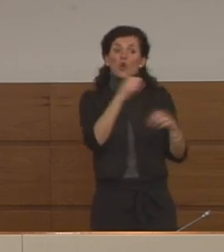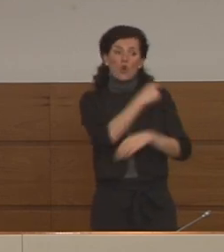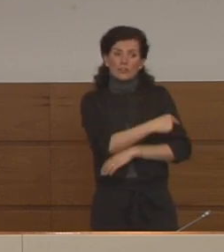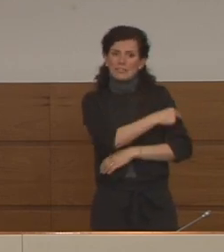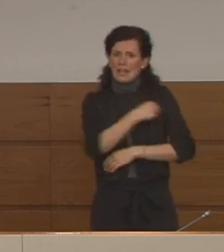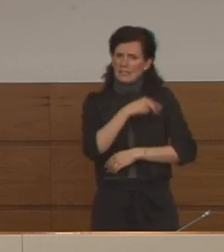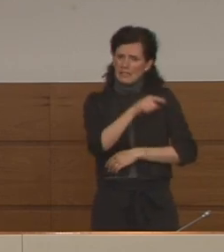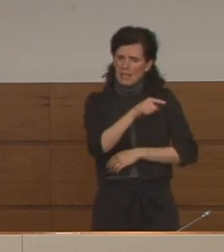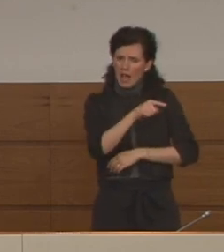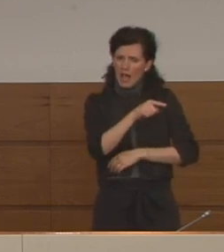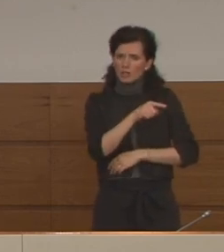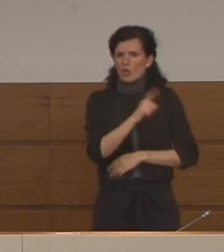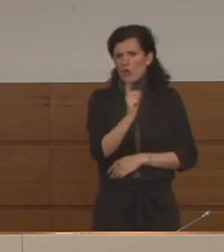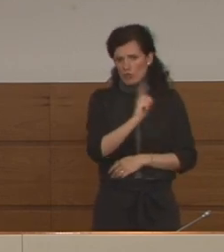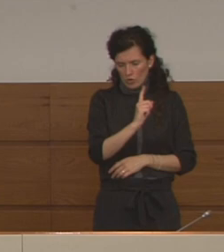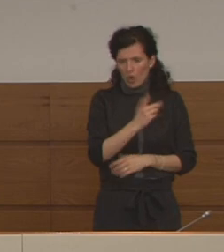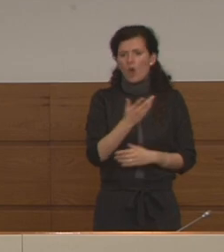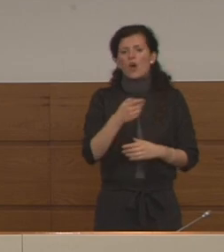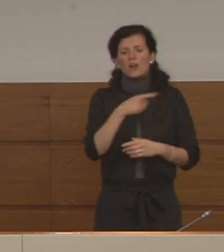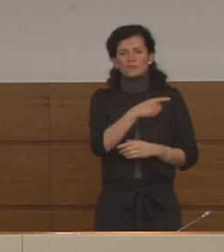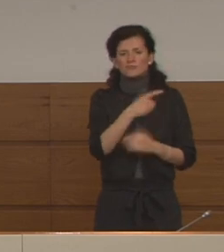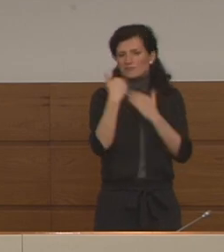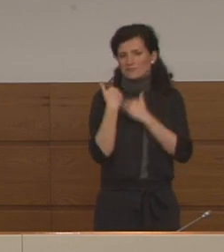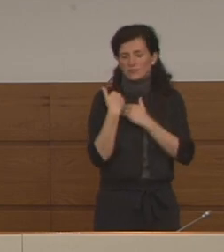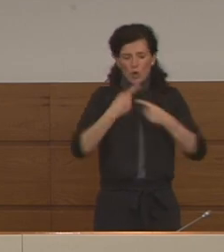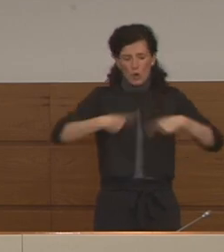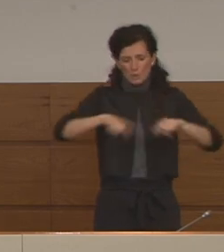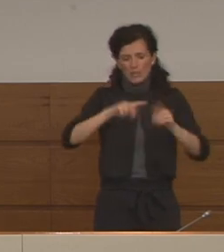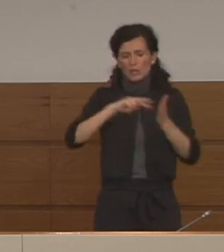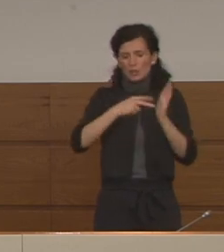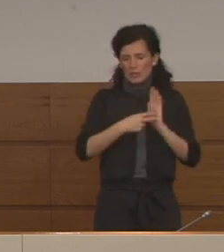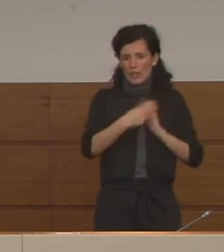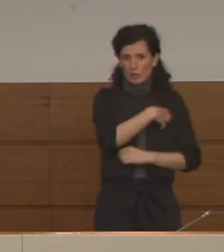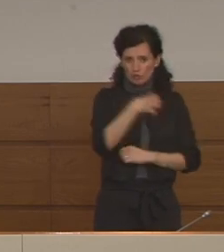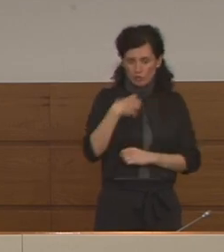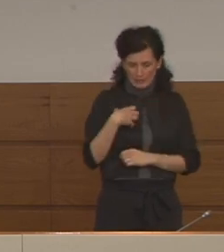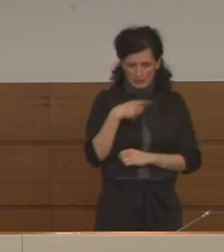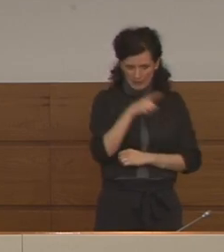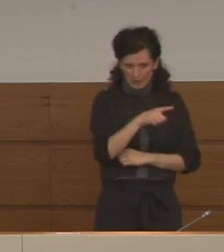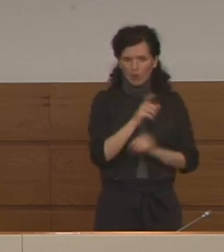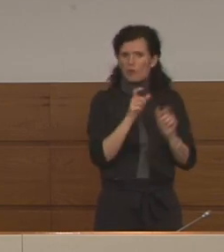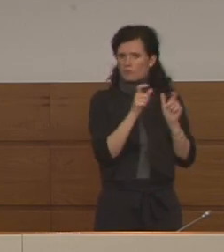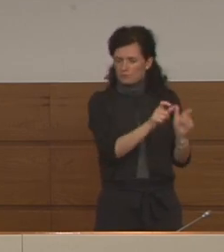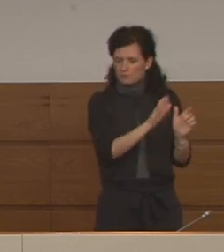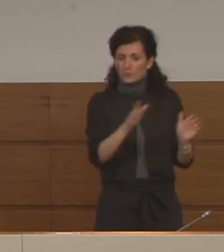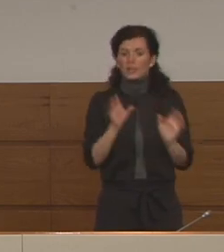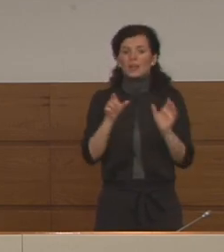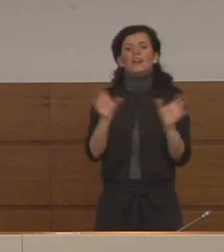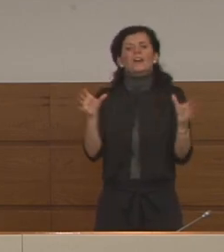Scientifico, la parte relativa all'operatività Protezione Civile e